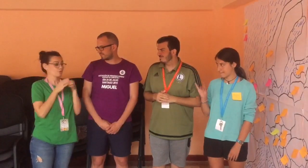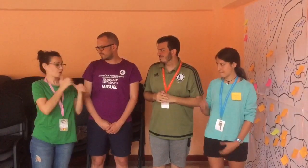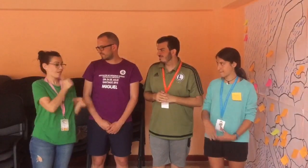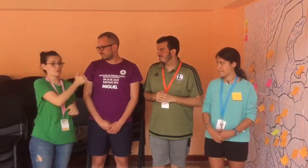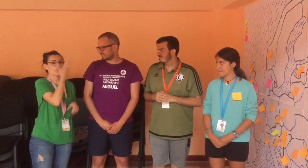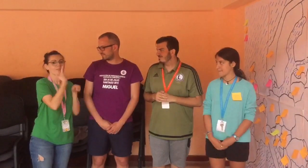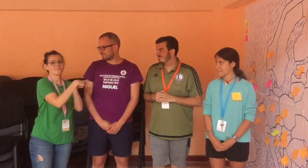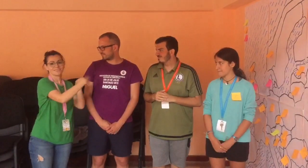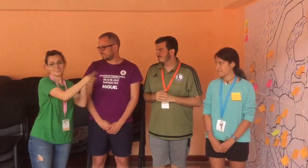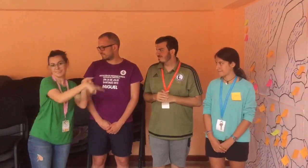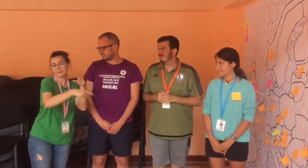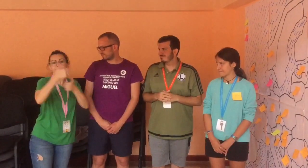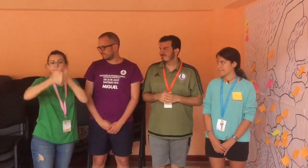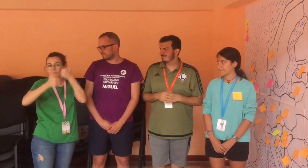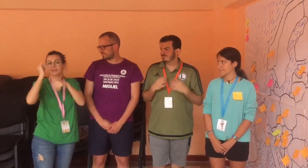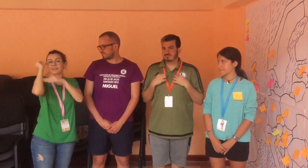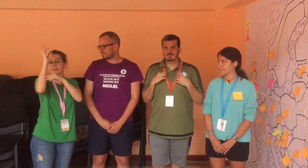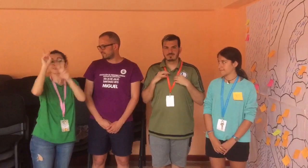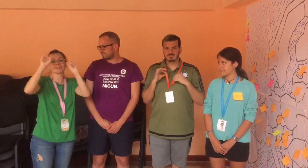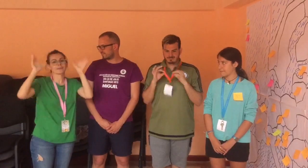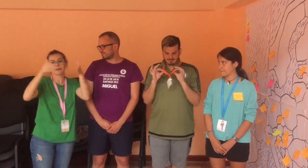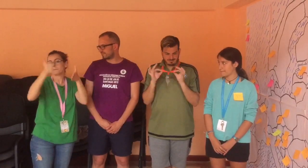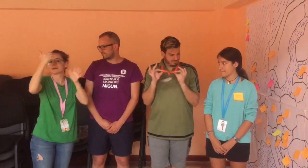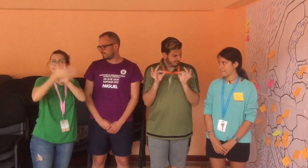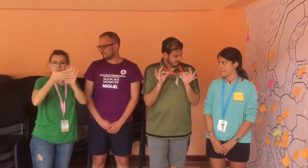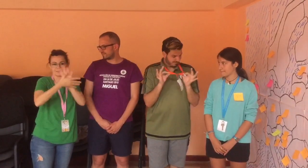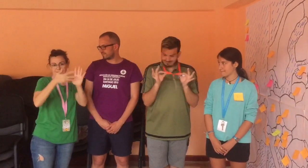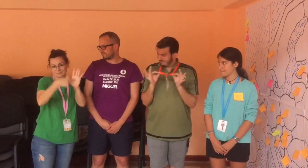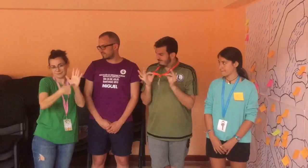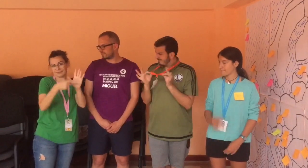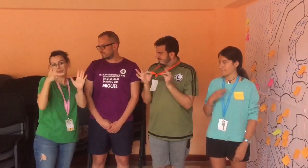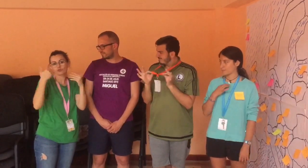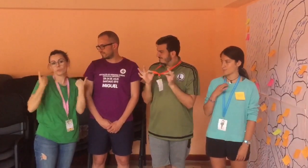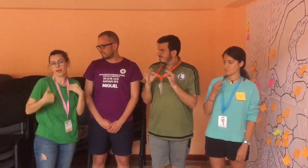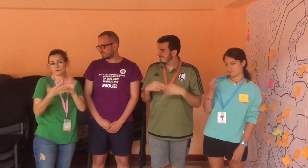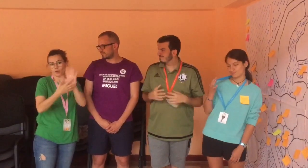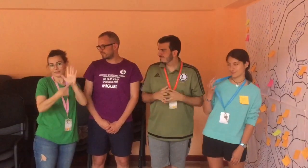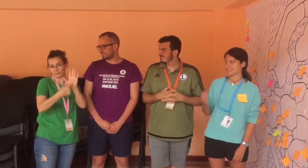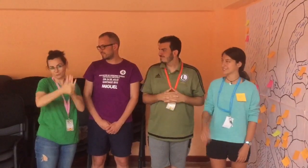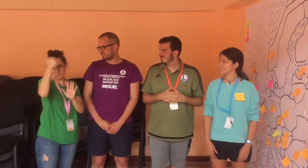Cada uno participamos y competimos en grupos diferentes, pero abordando el mismo tema.